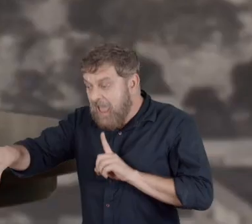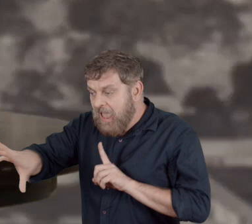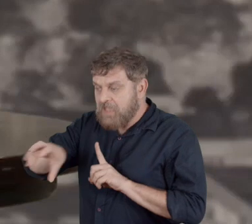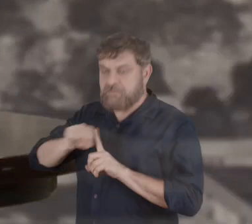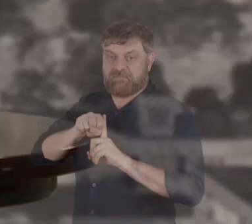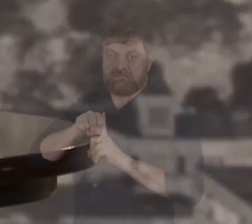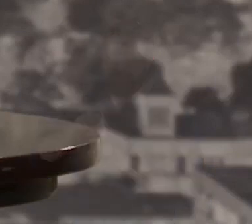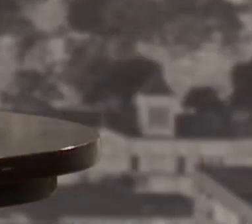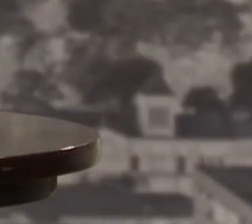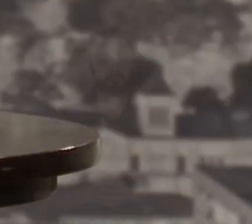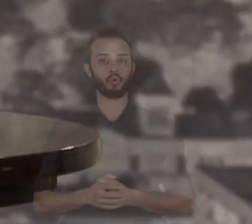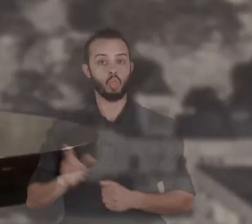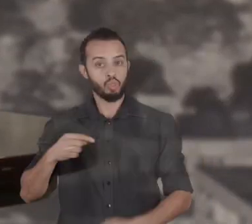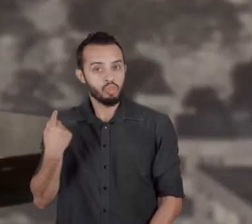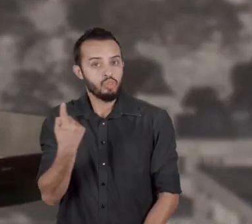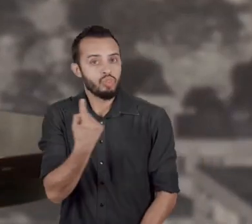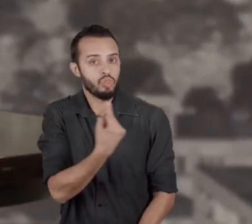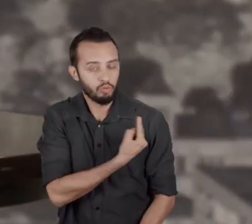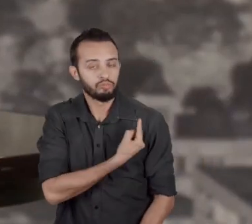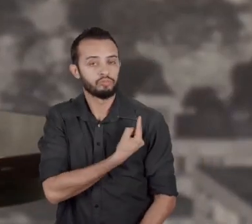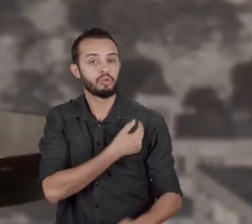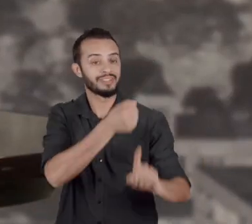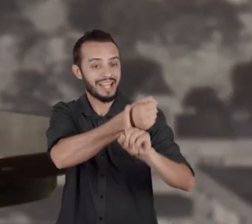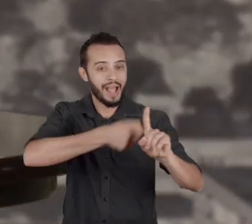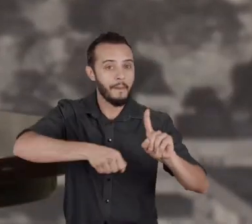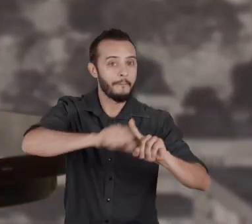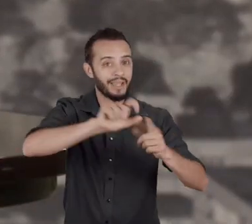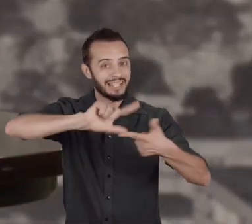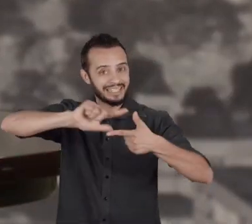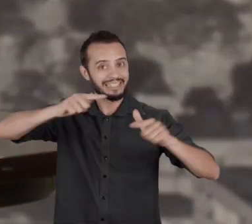Nós temos um medo fundamental dentro das sociedades neoliberais: